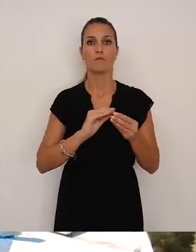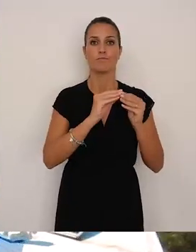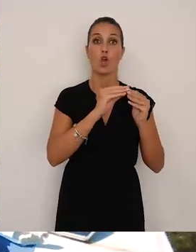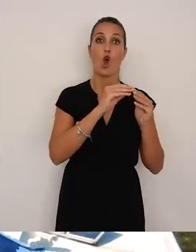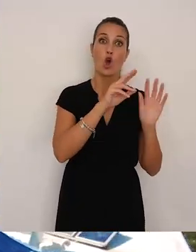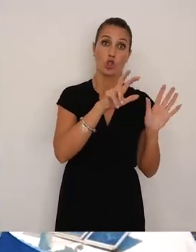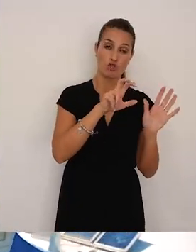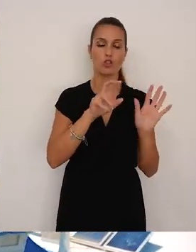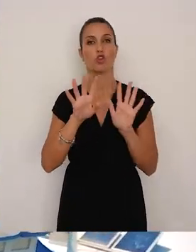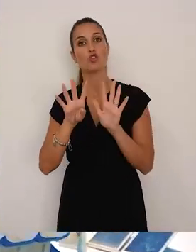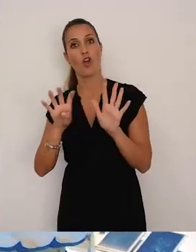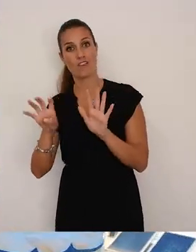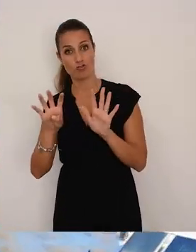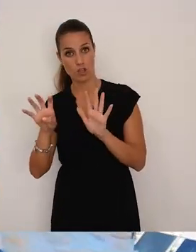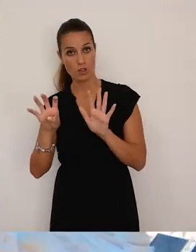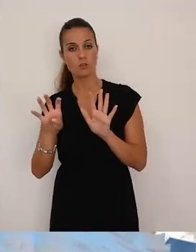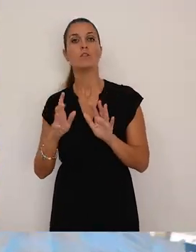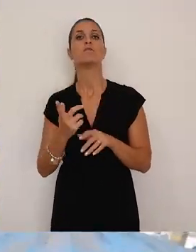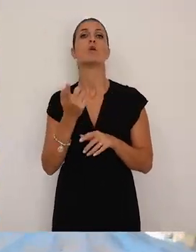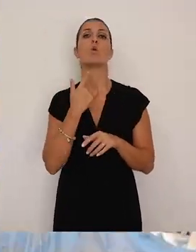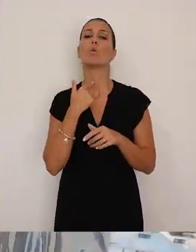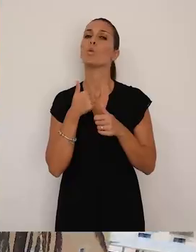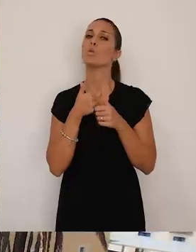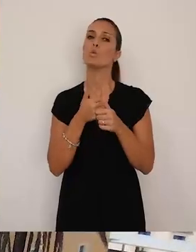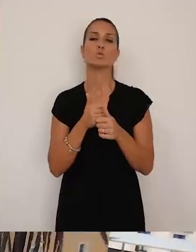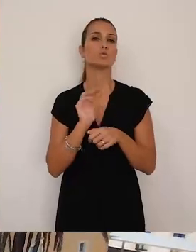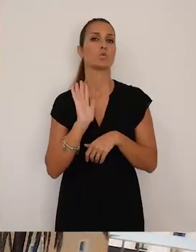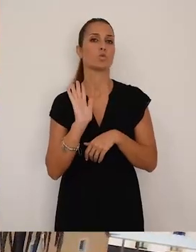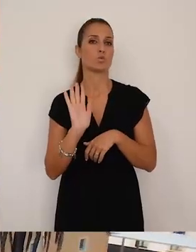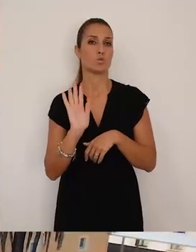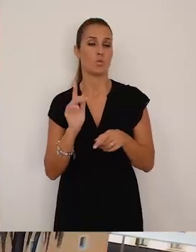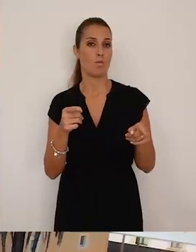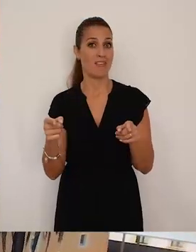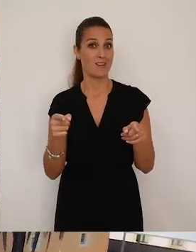le numerose ville, costruite tra l’Ottocento e il Novecento secondo le consuetudini del